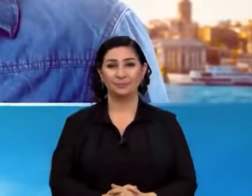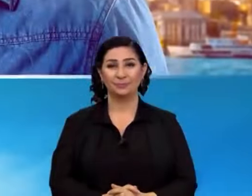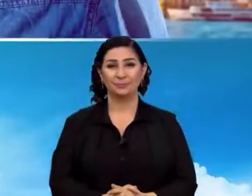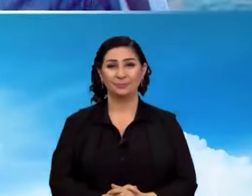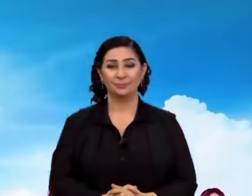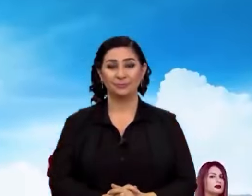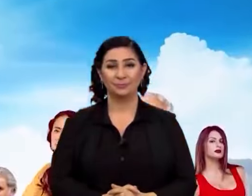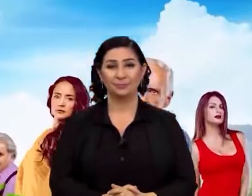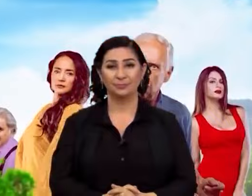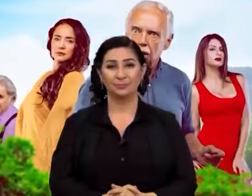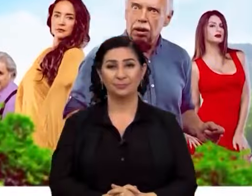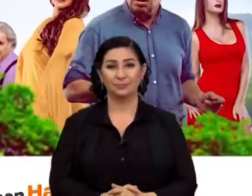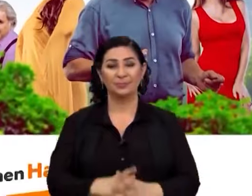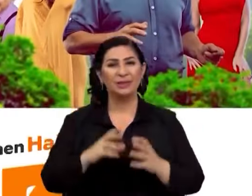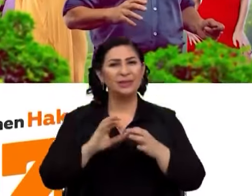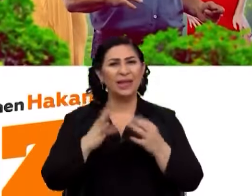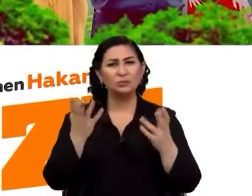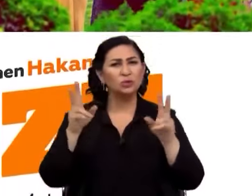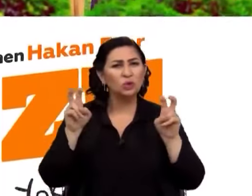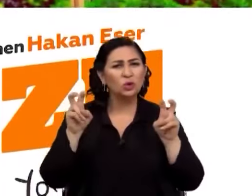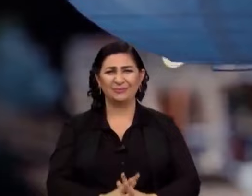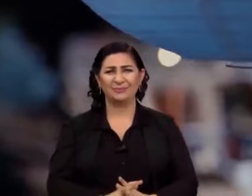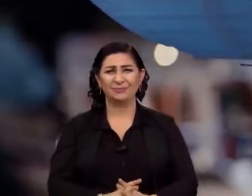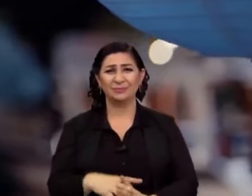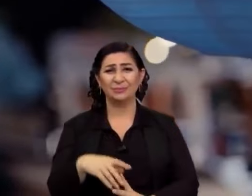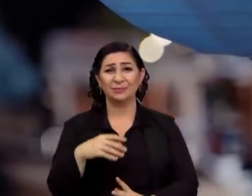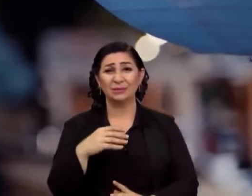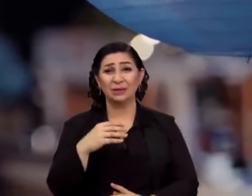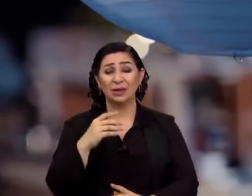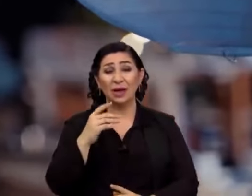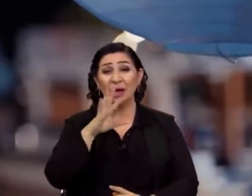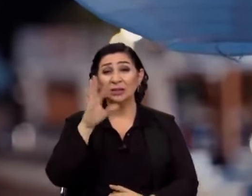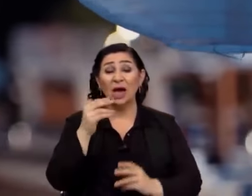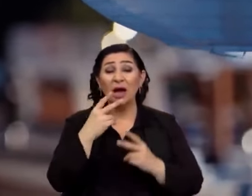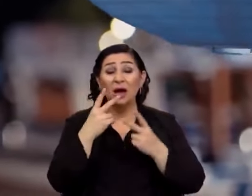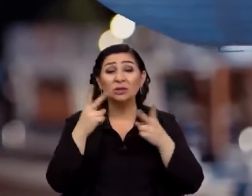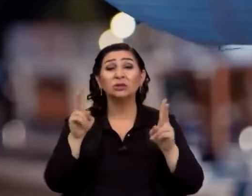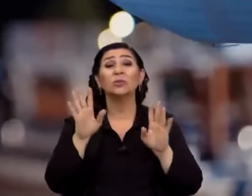bakalım neymiş mevzu işte ben adam aydınlatmıyor mu ışığını güneşten